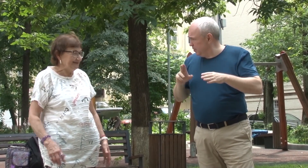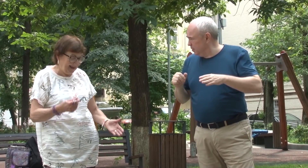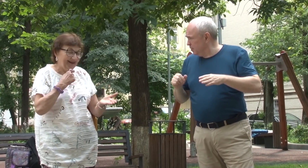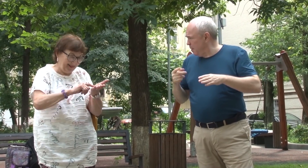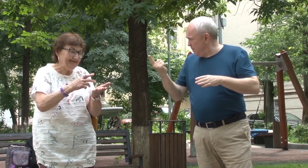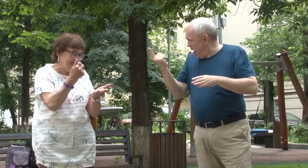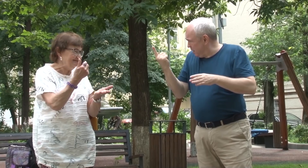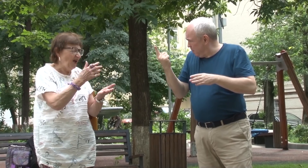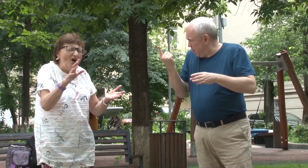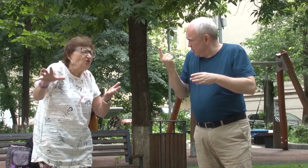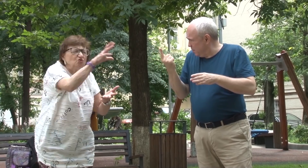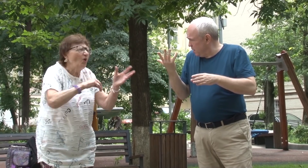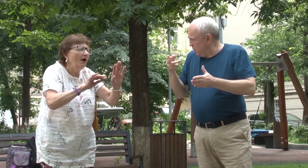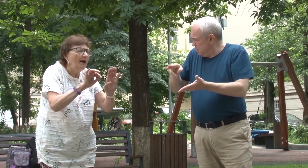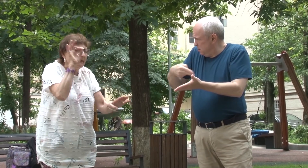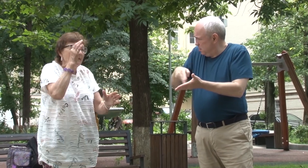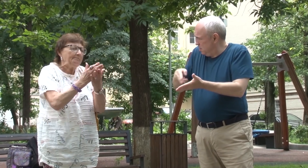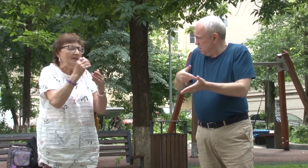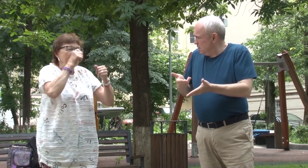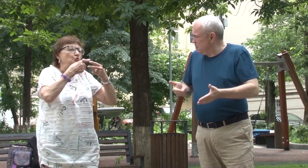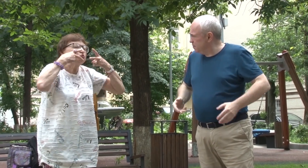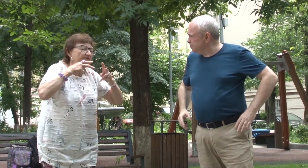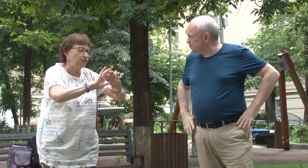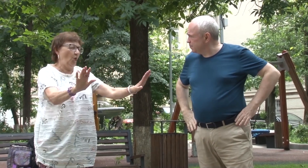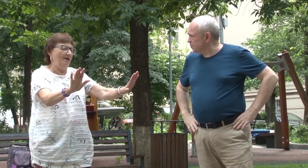Раскрашивали не всё! Только детали, губы, например, и всё.